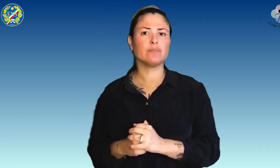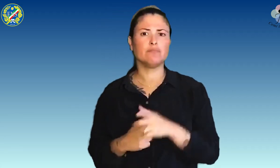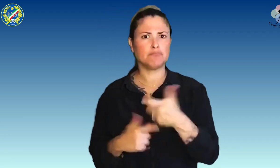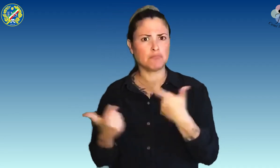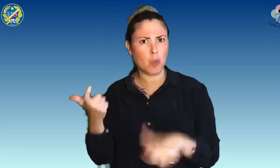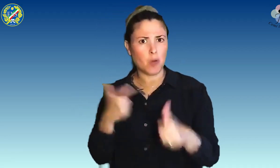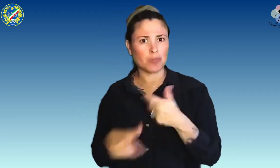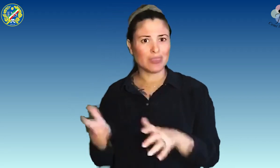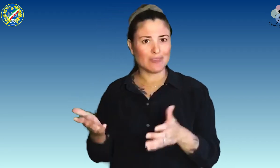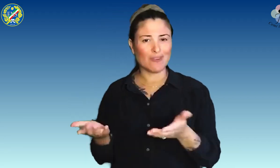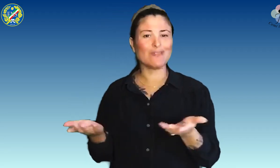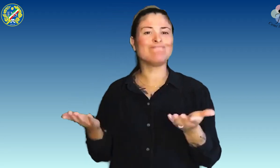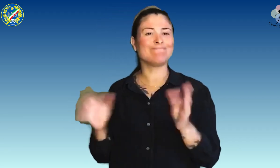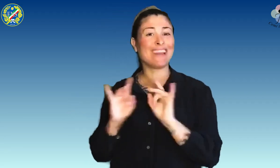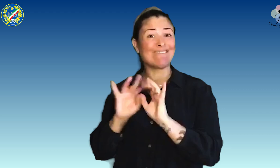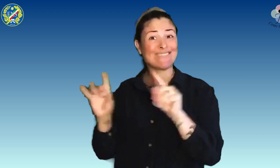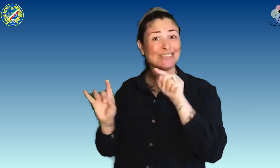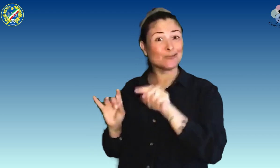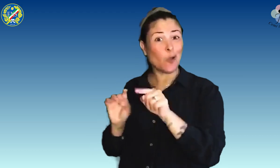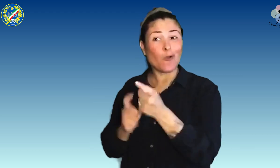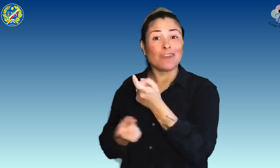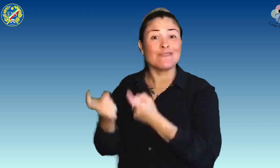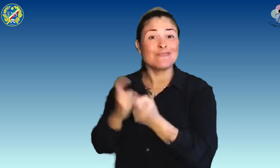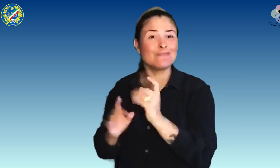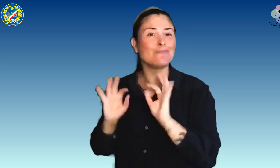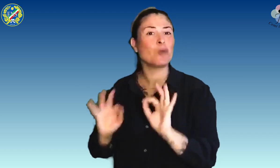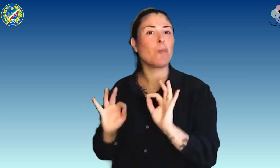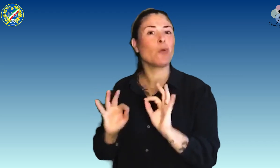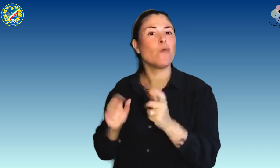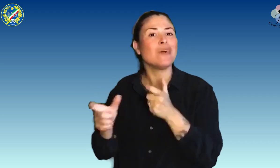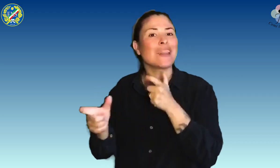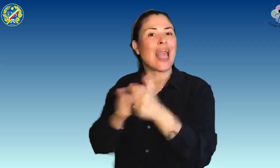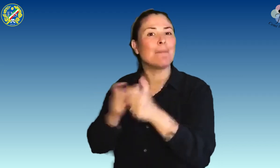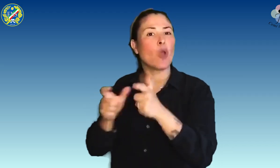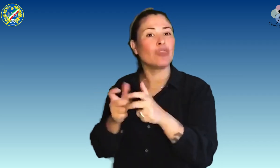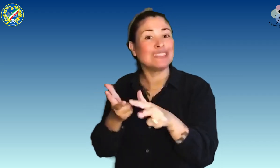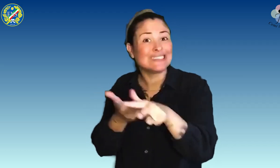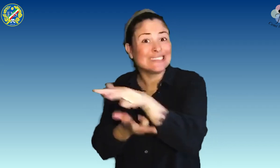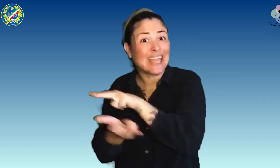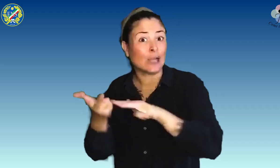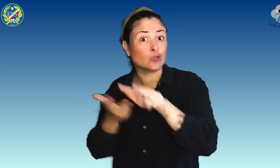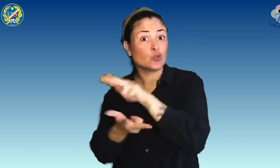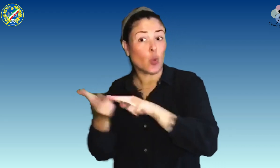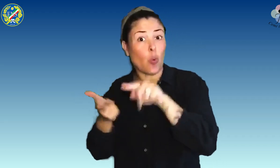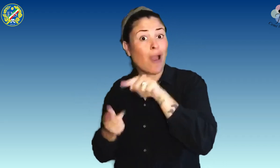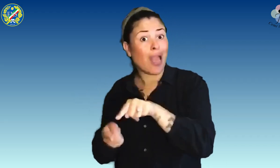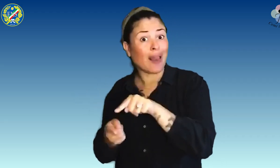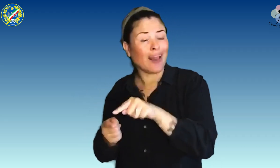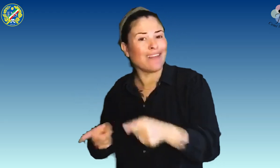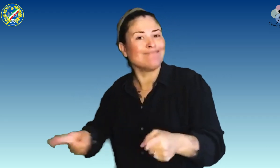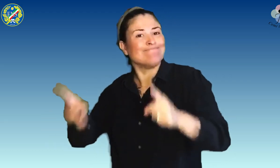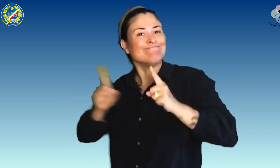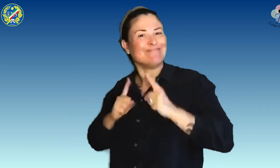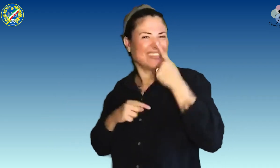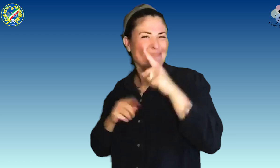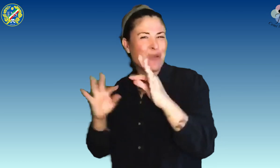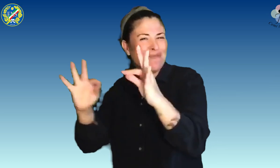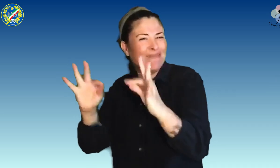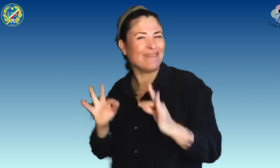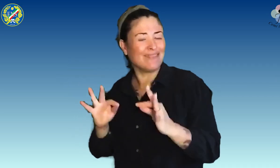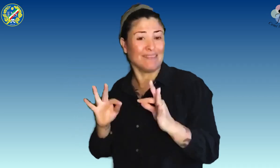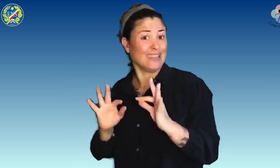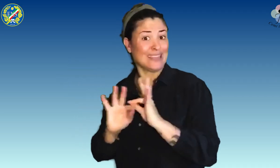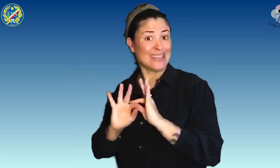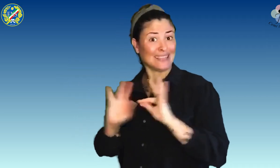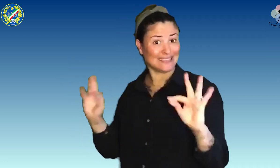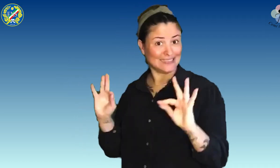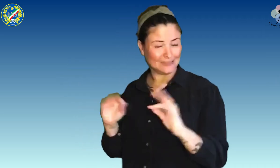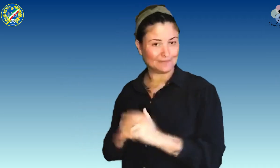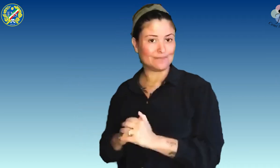Queste infezioni si trasmettono attraverso i rapporti sessuali, non protetti dal preservativo,